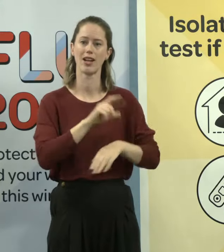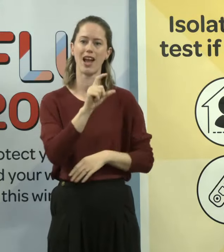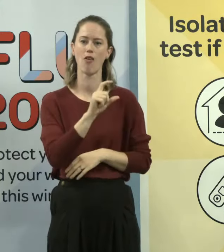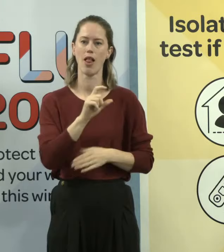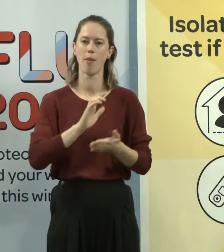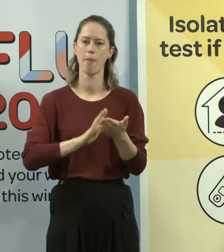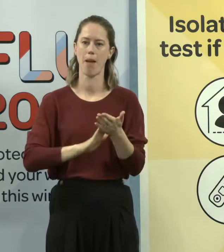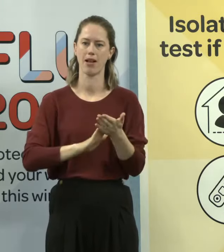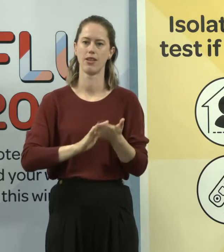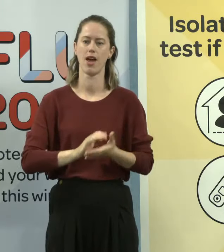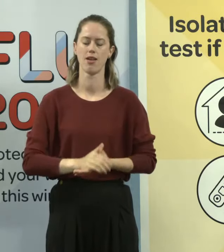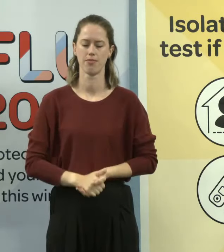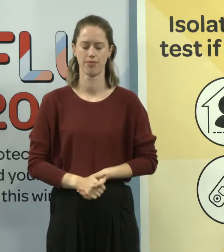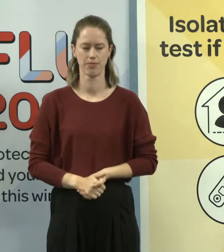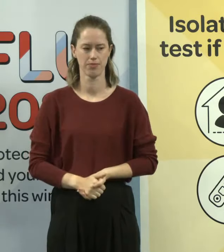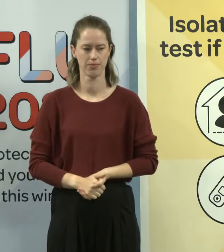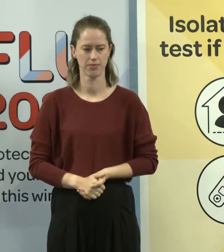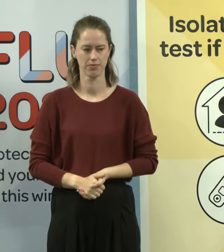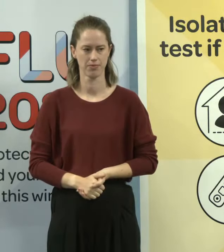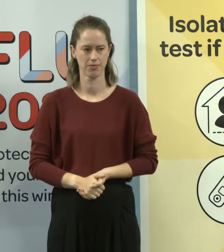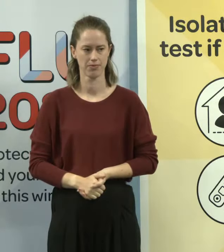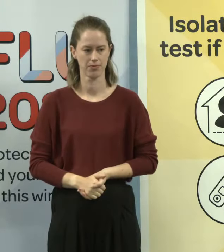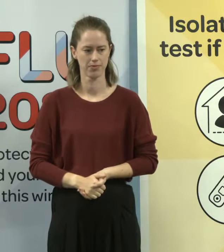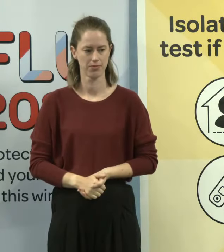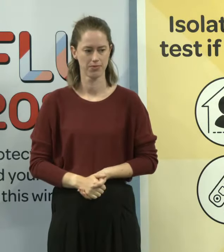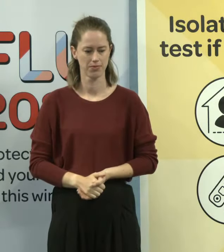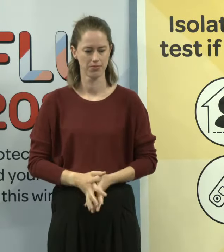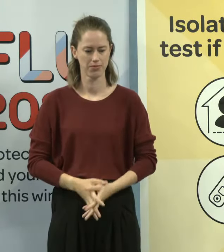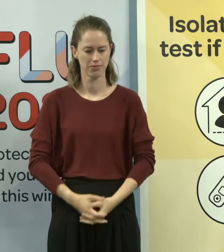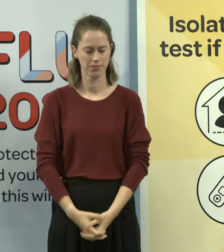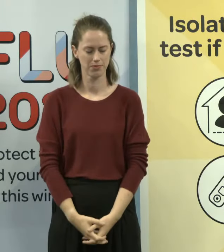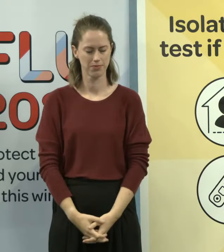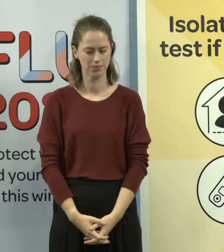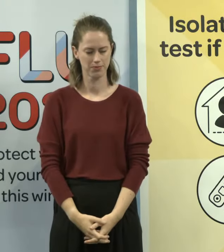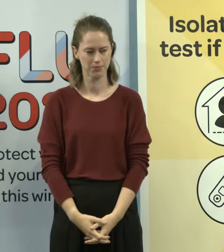hiahia o te katoa ki te awhina